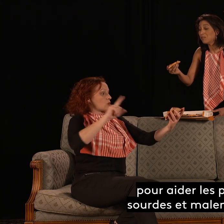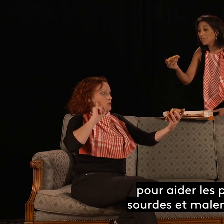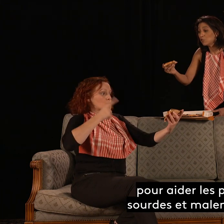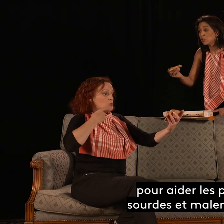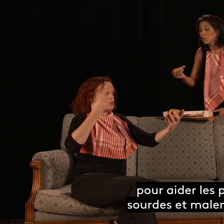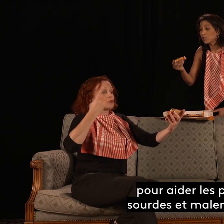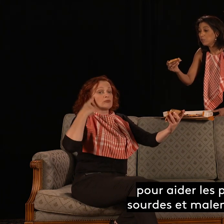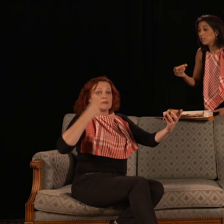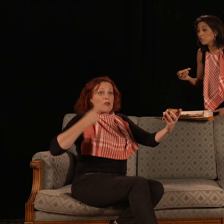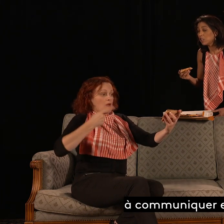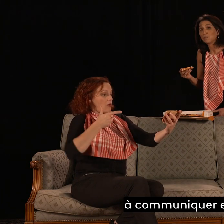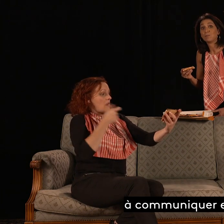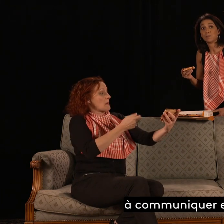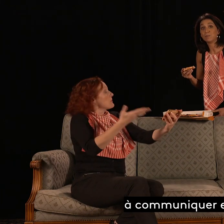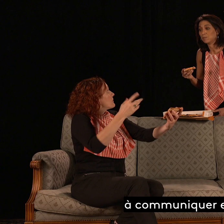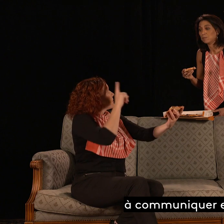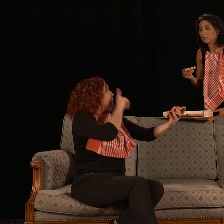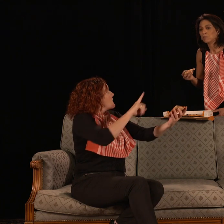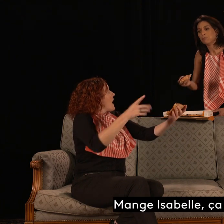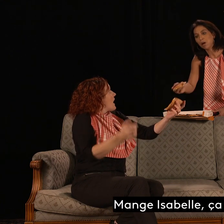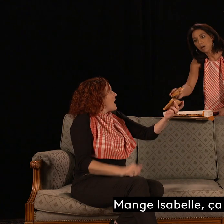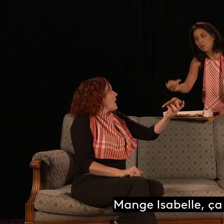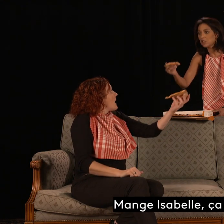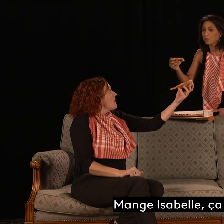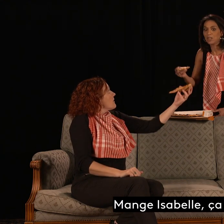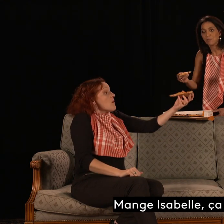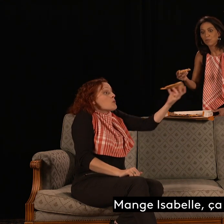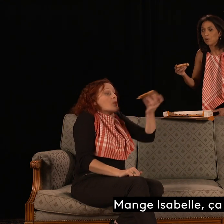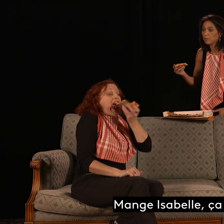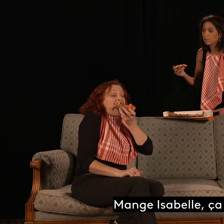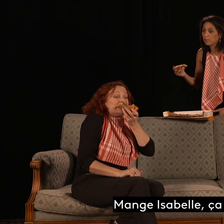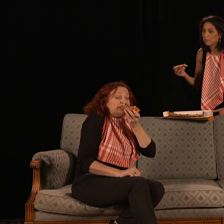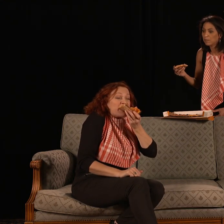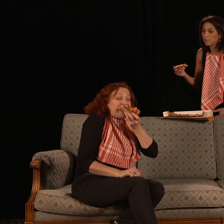malentendantes à communiquer entre elles ? Mange Isabelle, ça va être froid !